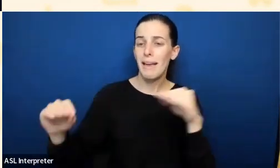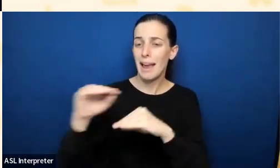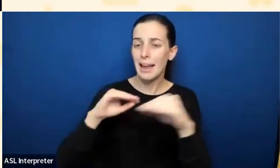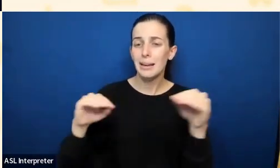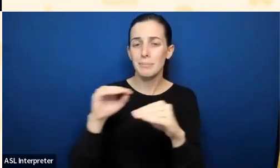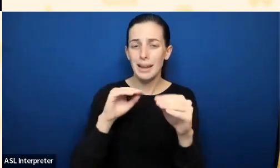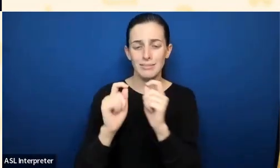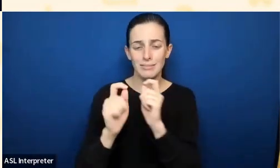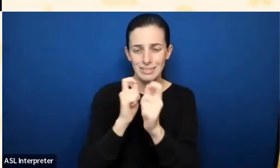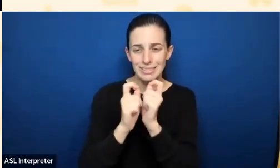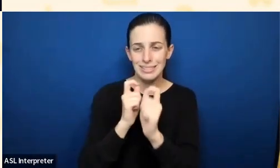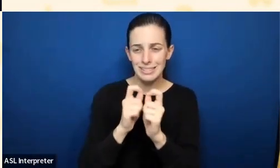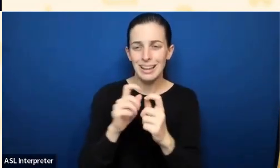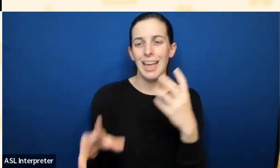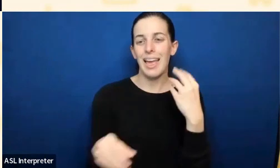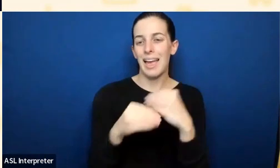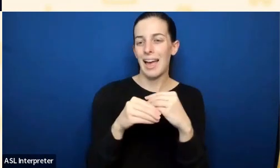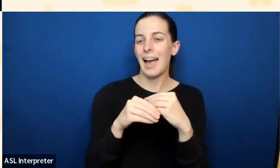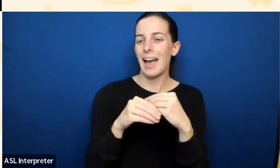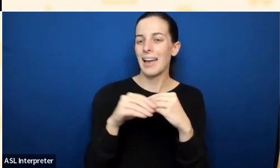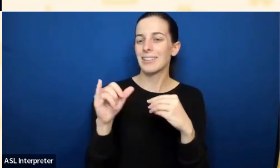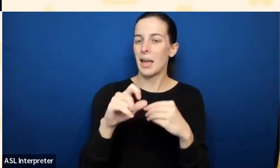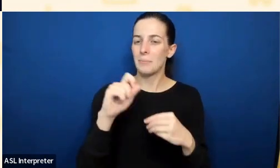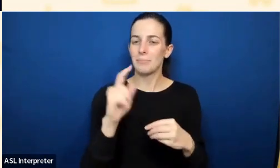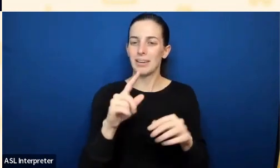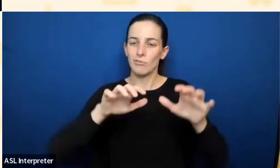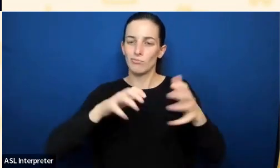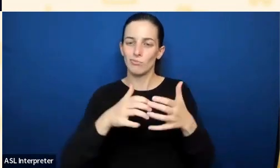y luego usar esa consulta de medios y clase para desactivarlo.